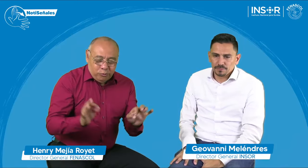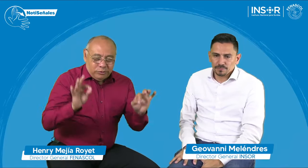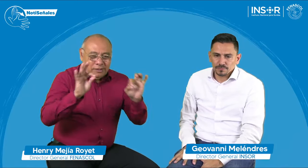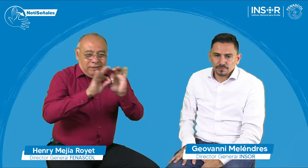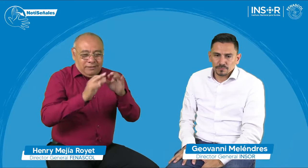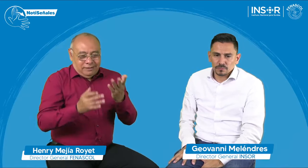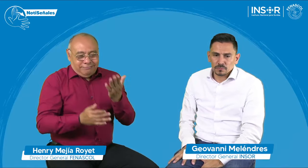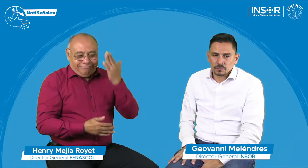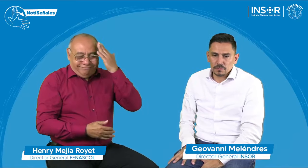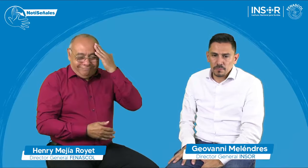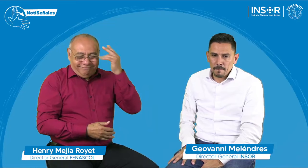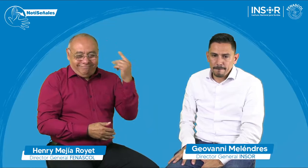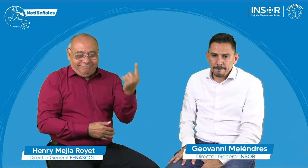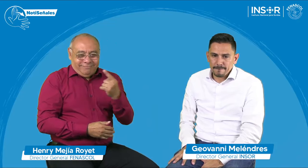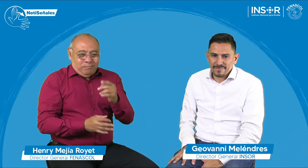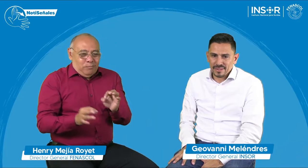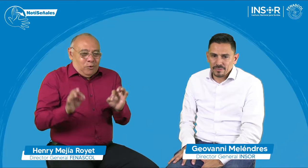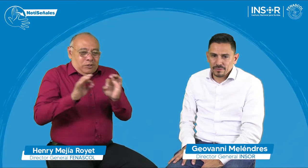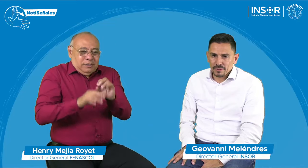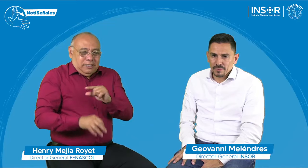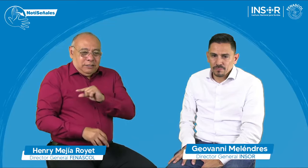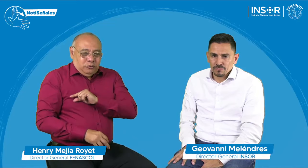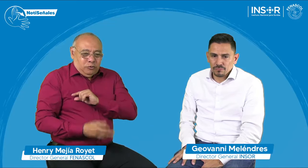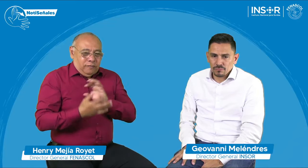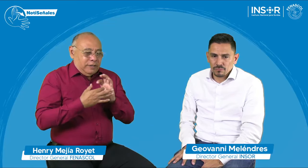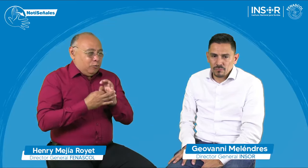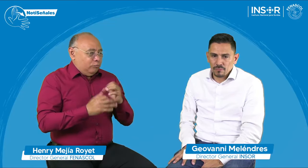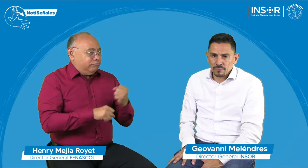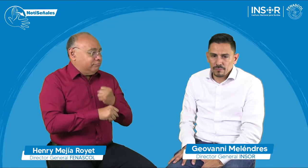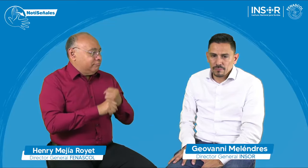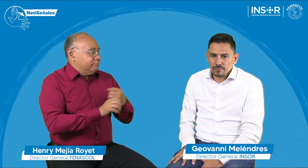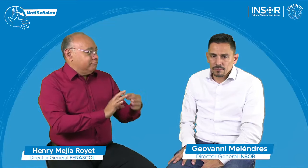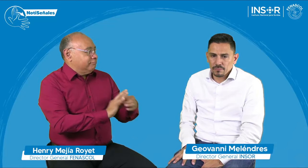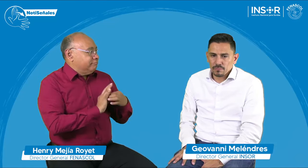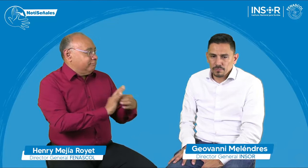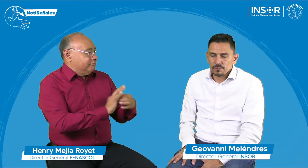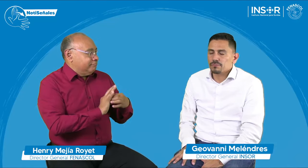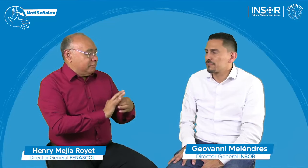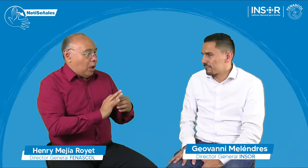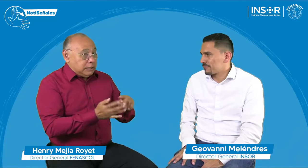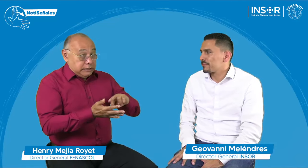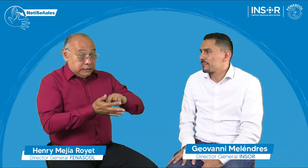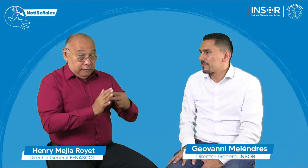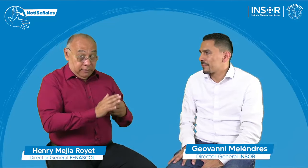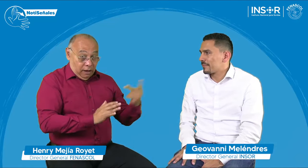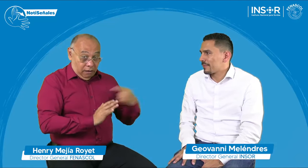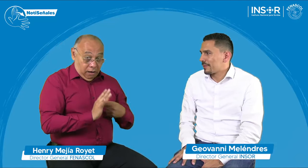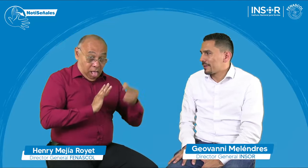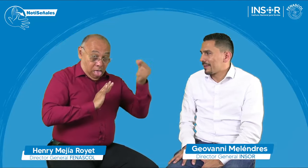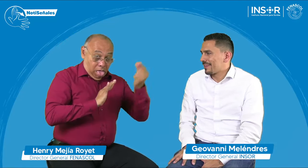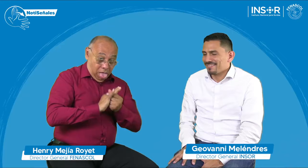años mirar como lo podemos implementar Perfecto y es que